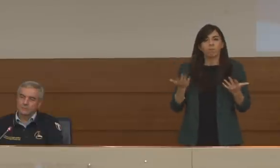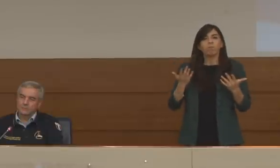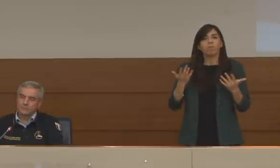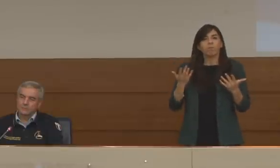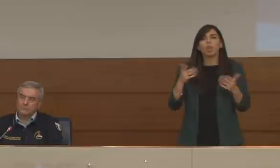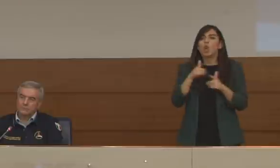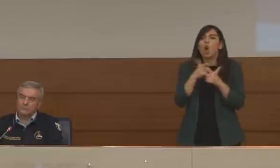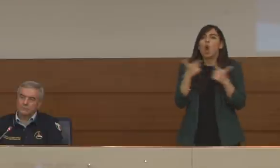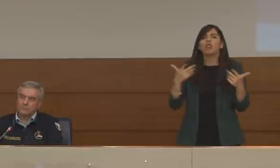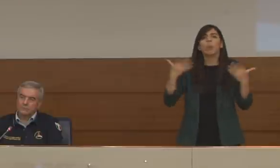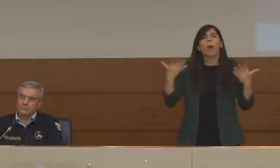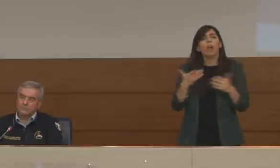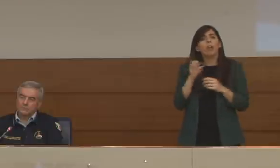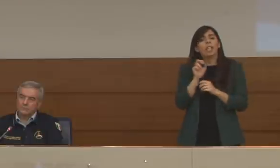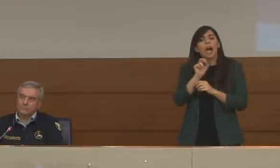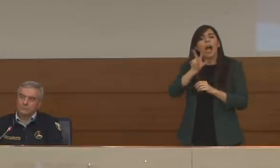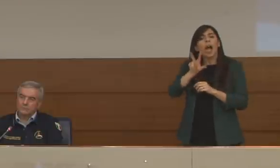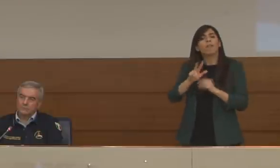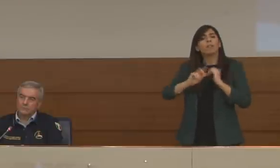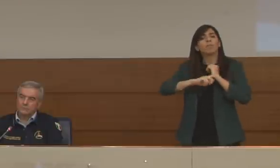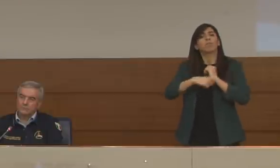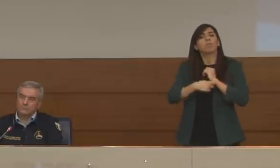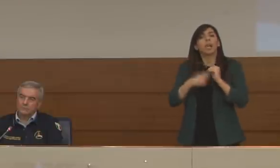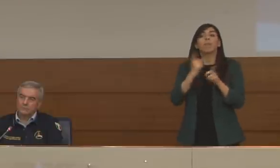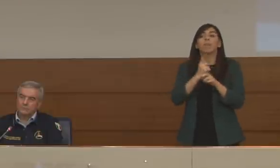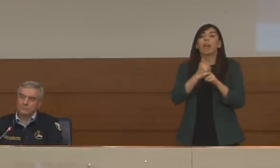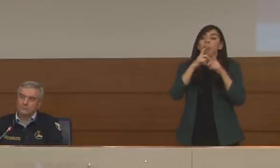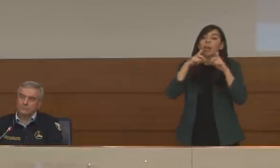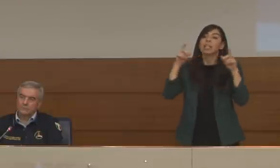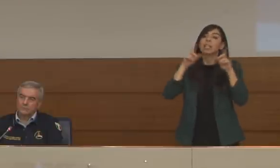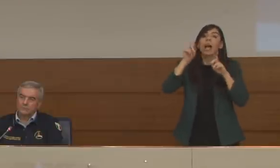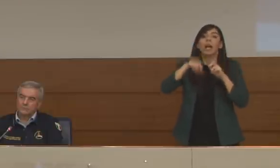stringente di portare le mascherine anche fuori, non solo per motivi